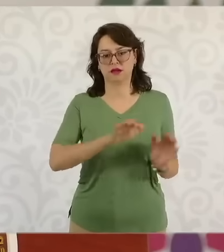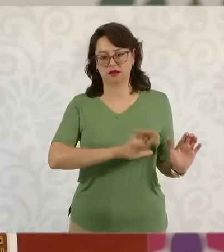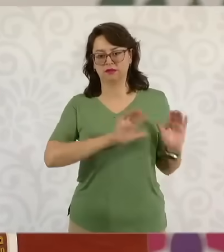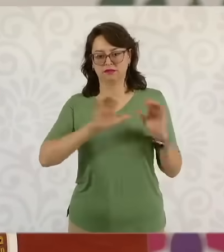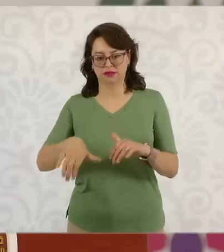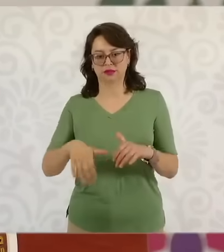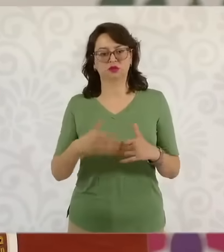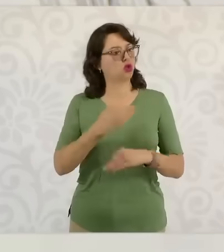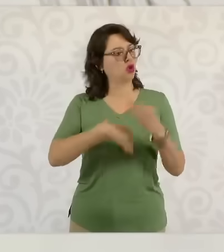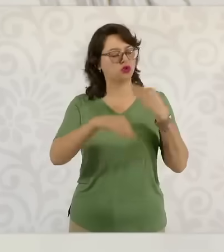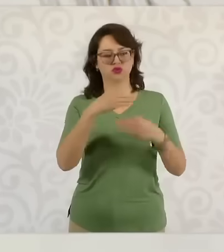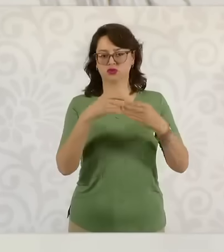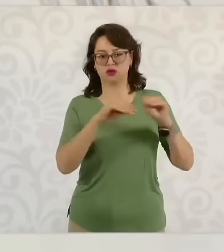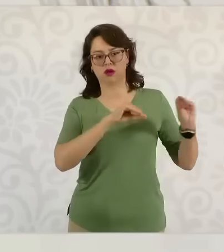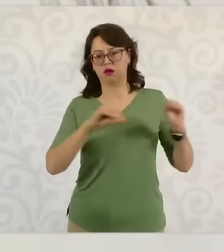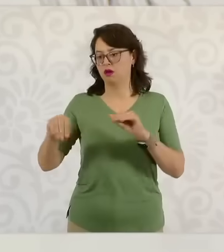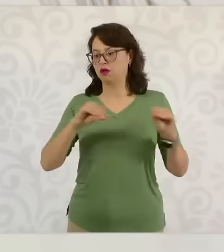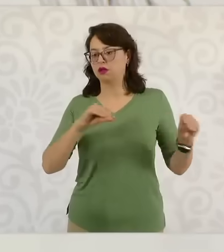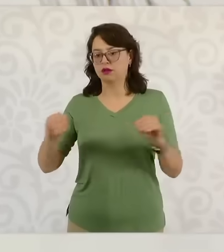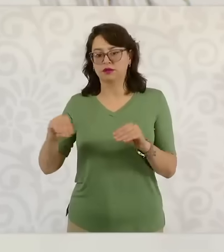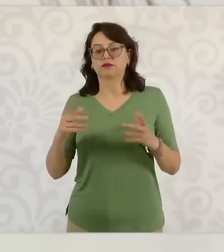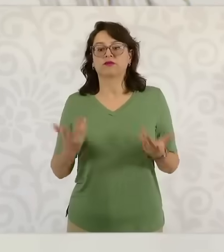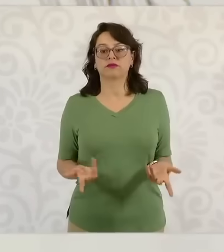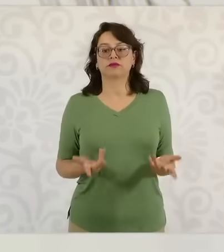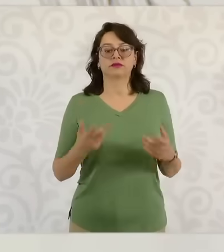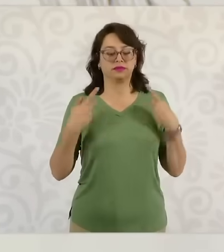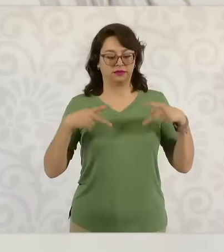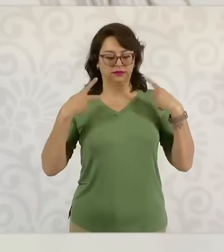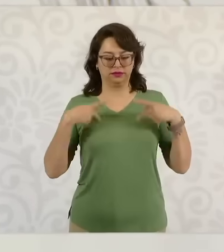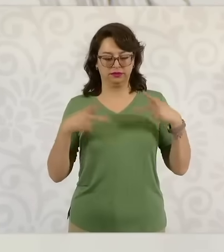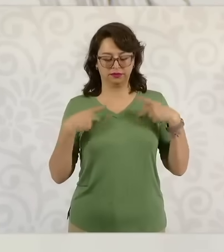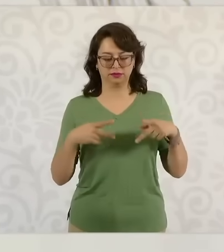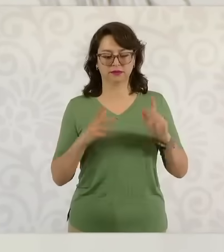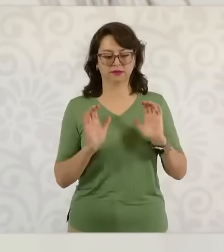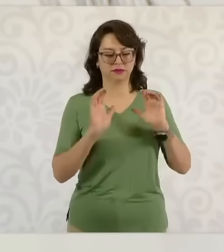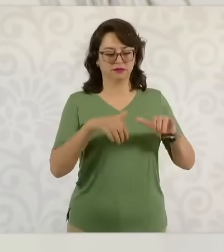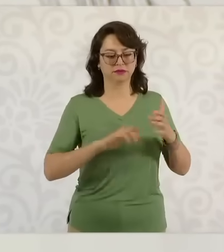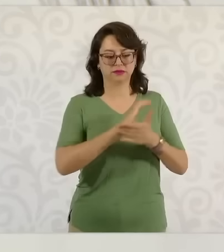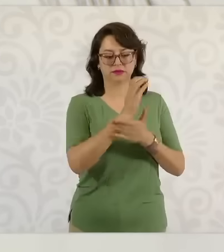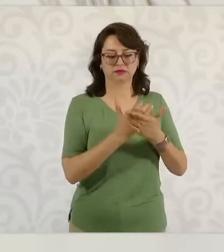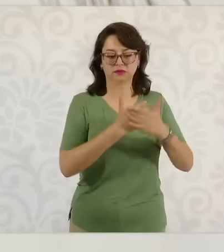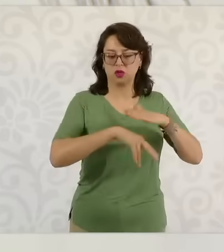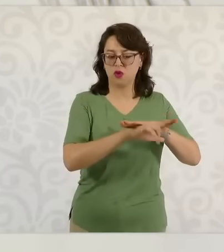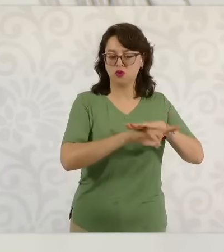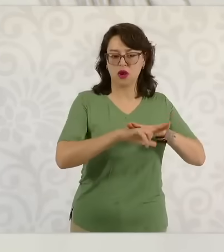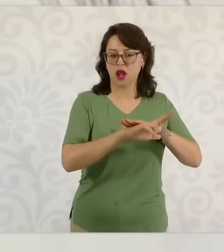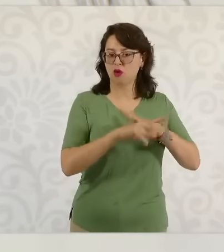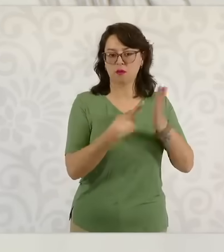moviéndonos había muchos médicos que tenían contratos de honorarios que no les permitían